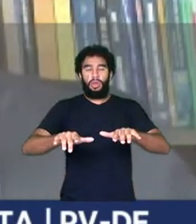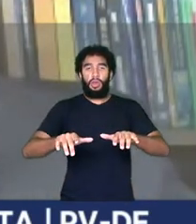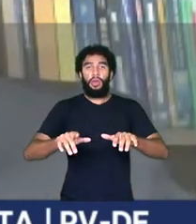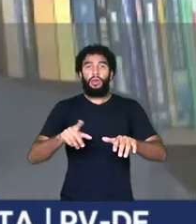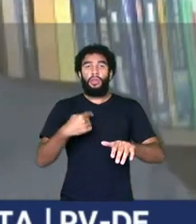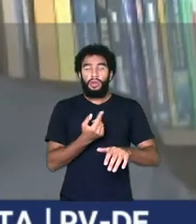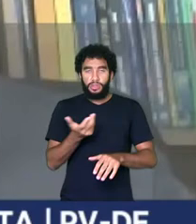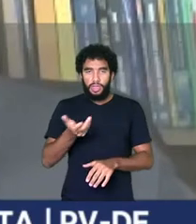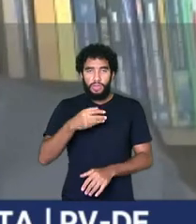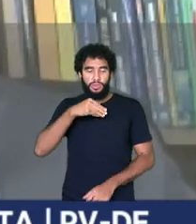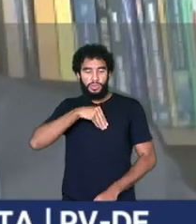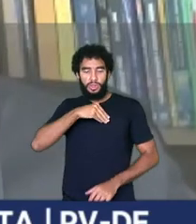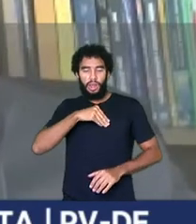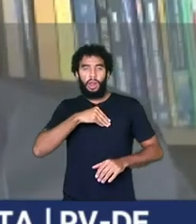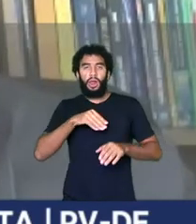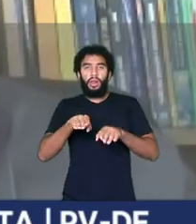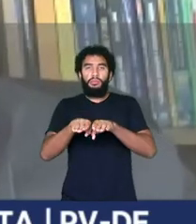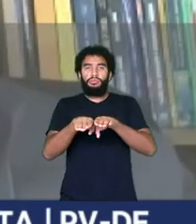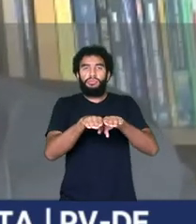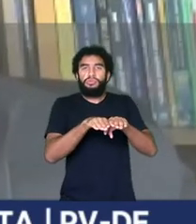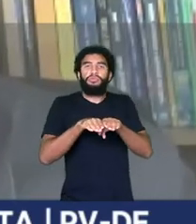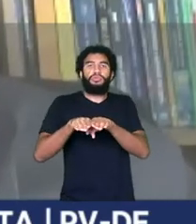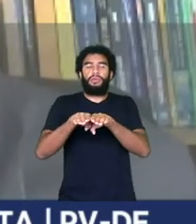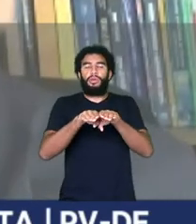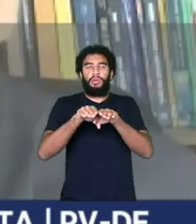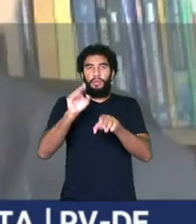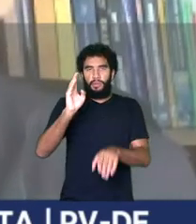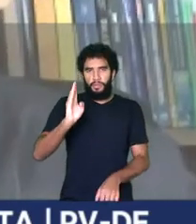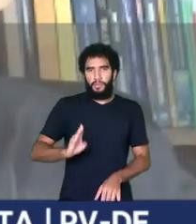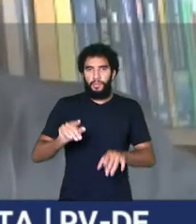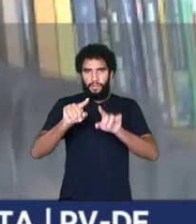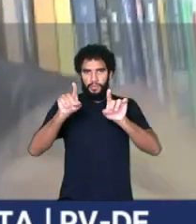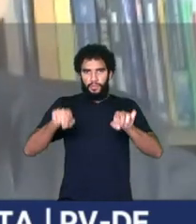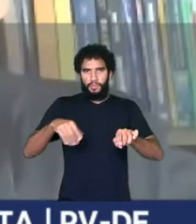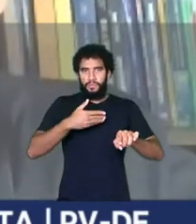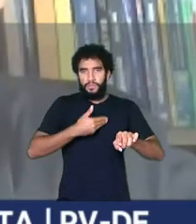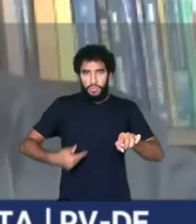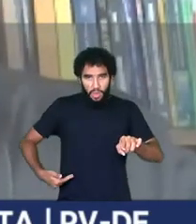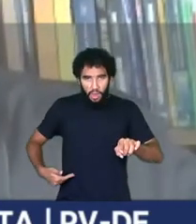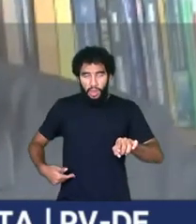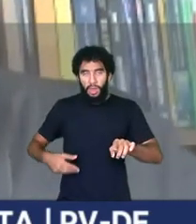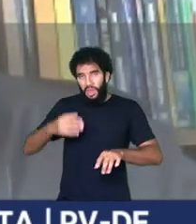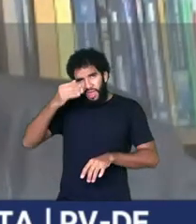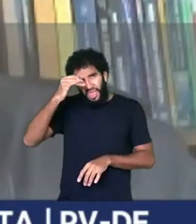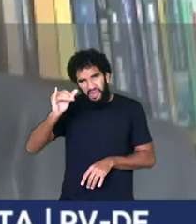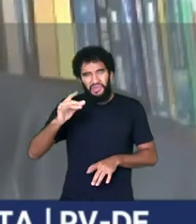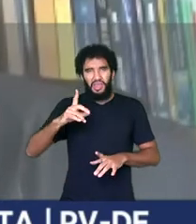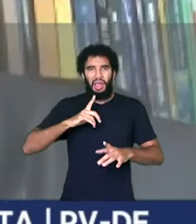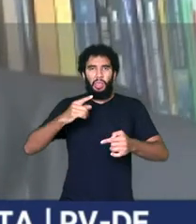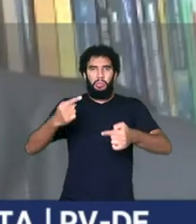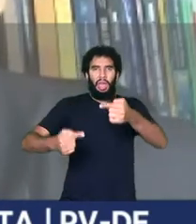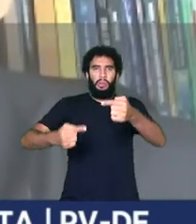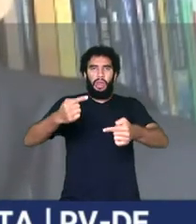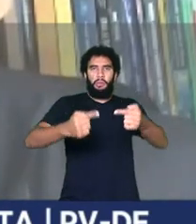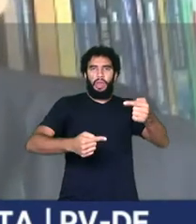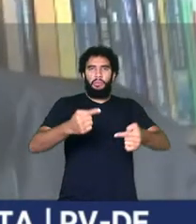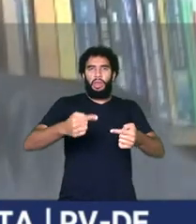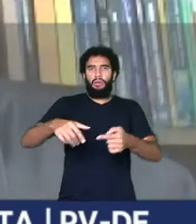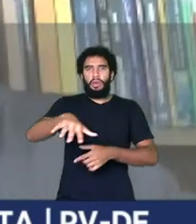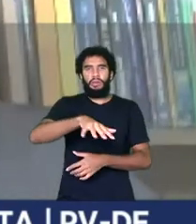COMUNICAÇÃO PARA QUE A GENTE PRESERVE A SIMETRIA SALARIAL DO SERVIÇO PÚBLICO BRASILEIRO E QUE O ESTADO NÃO FAÇA UM COMPETIÇÃO NO SEU